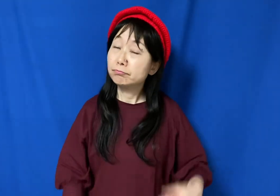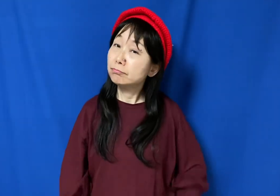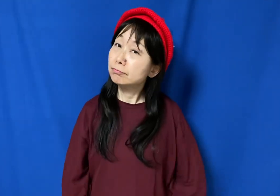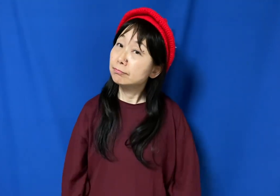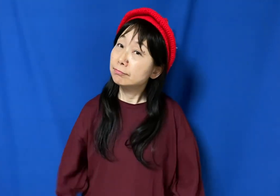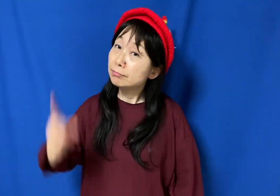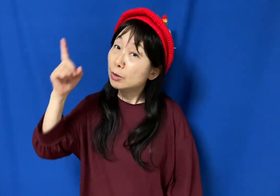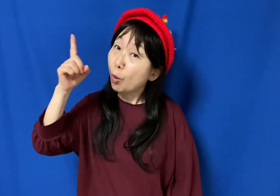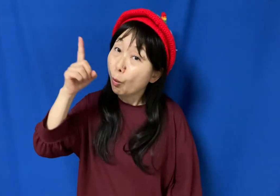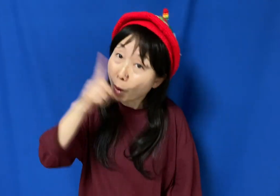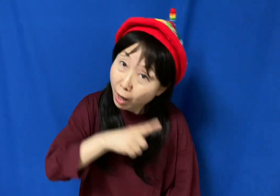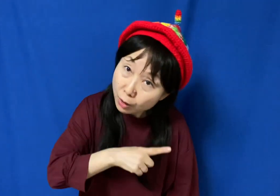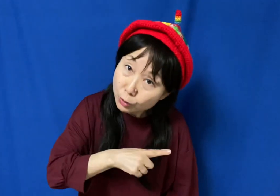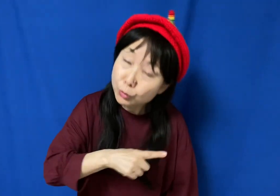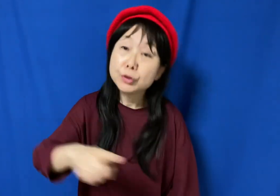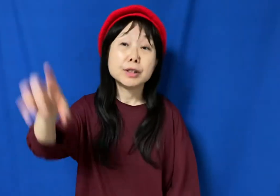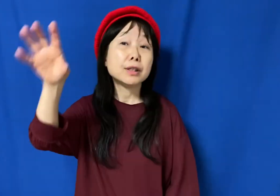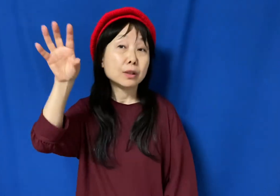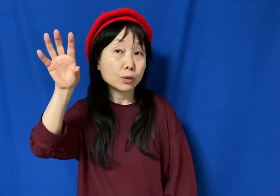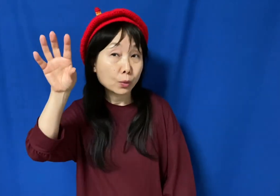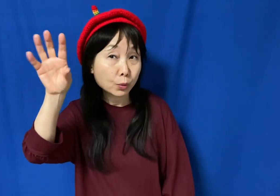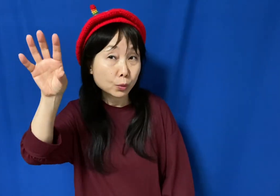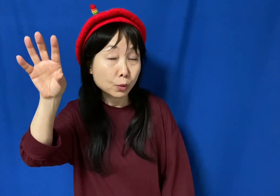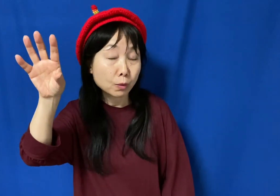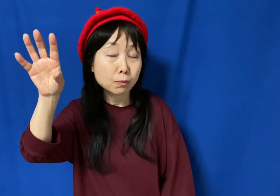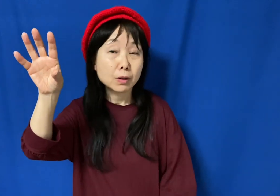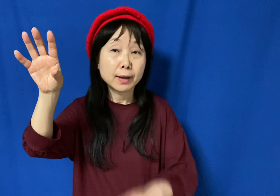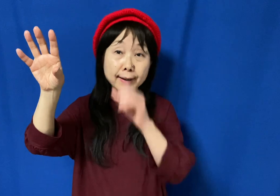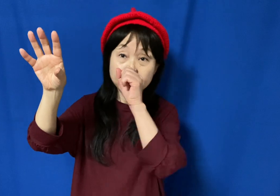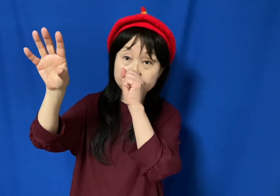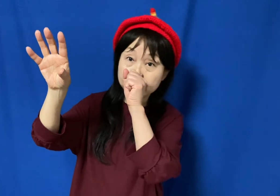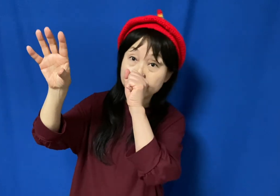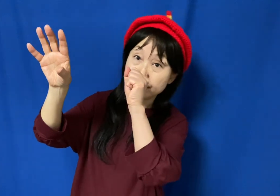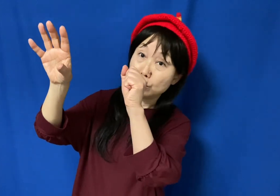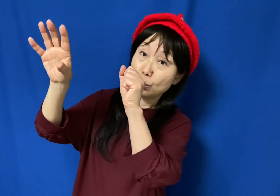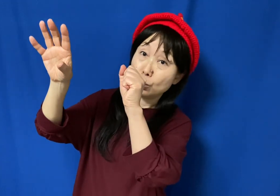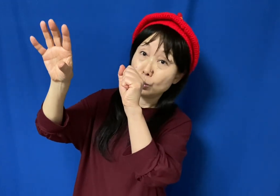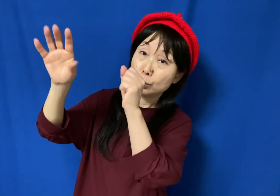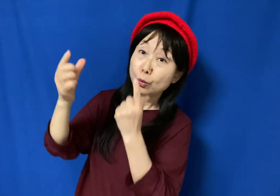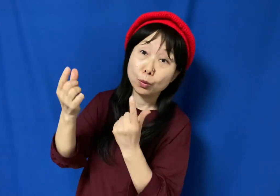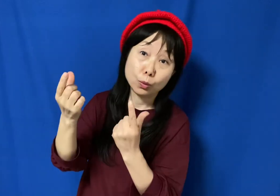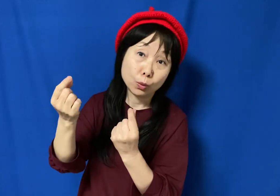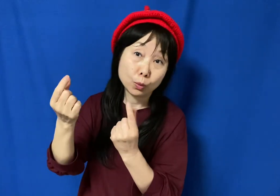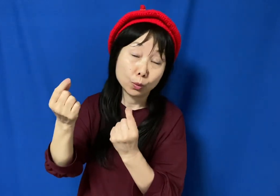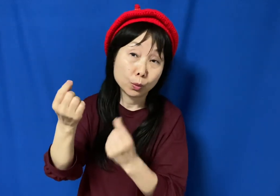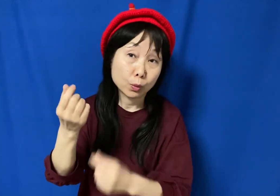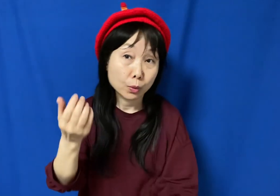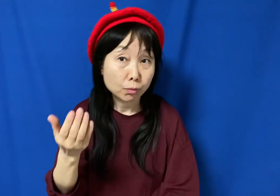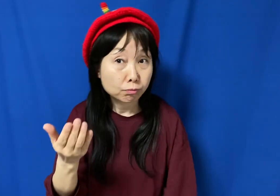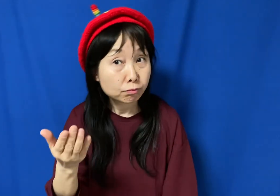悪いことは（手話：悪い・これ） いいことですか（手話：良いこれと同じ？）